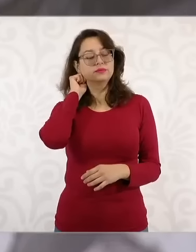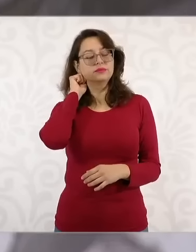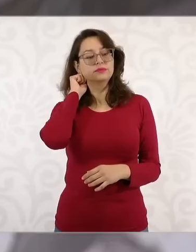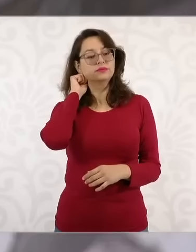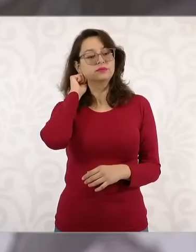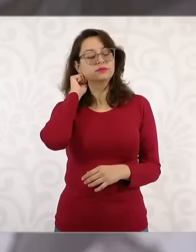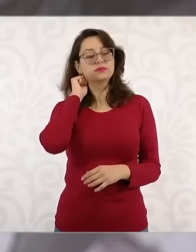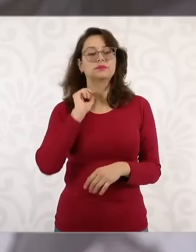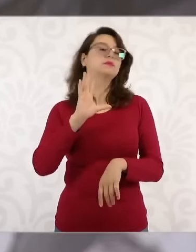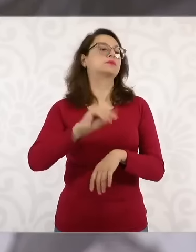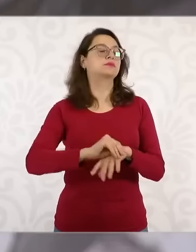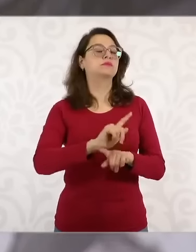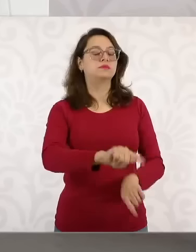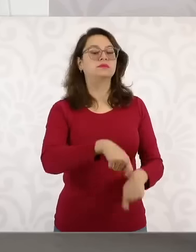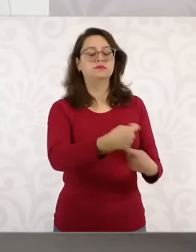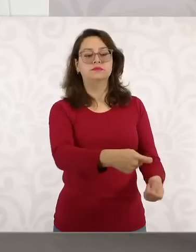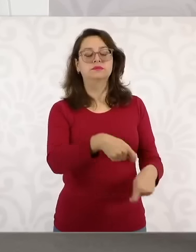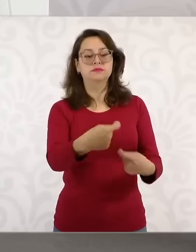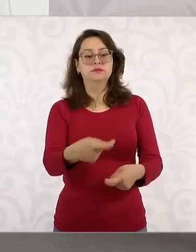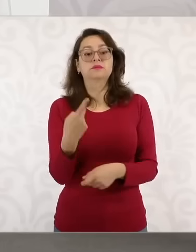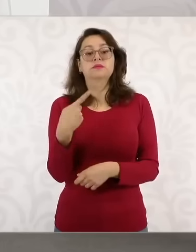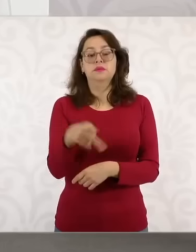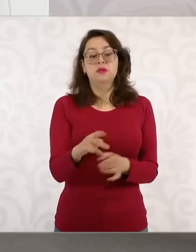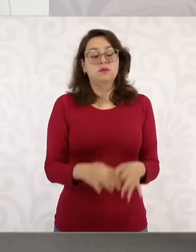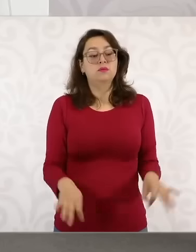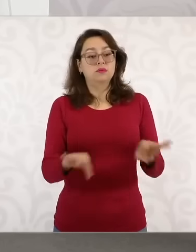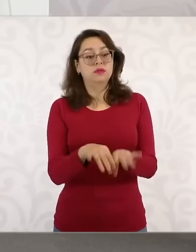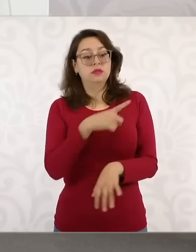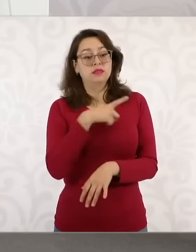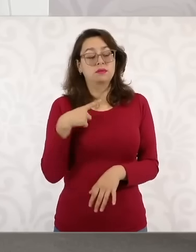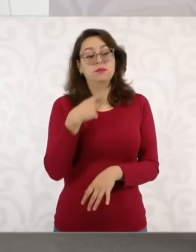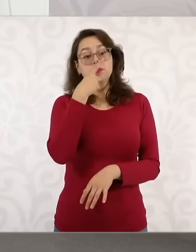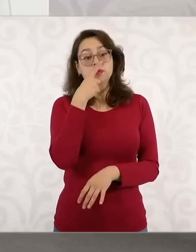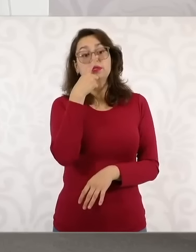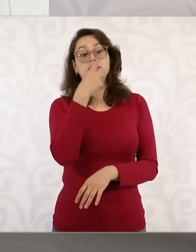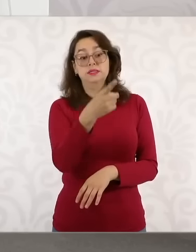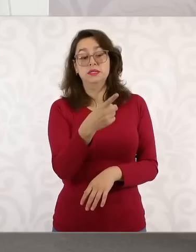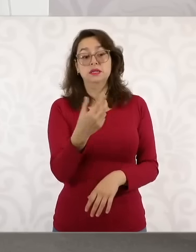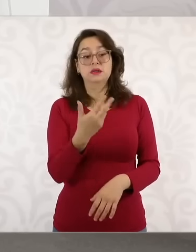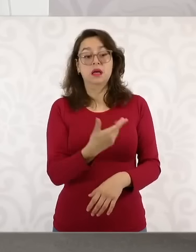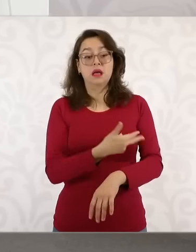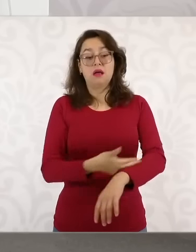Pero es muy importante aquí señalar que no estamos sacrificando el rigor técnico ni y ni